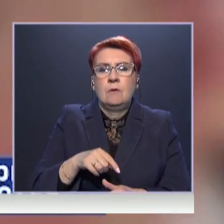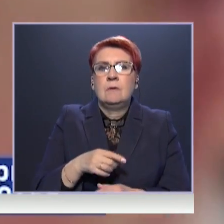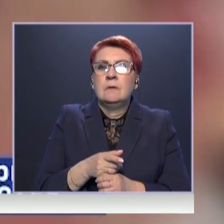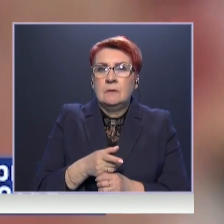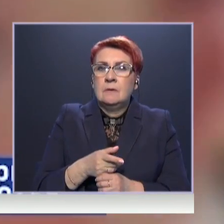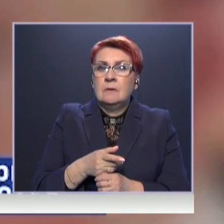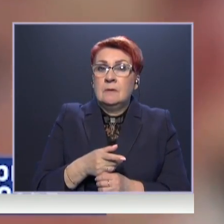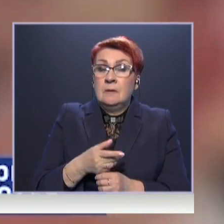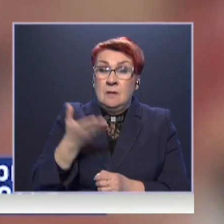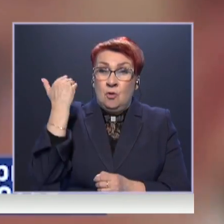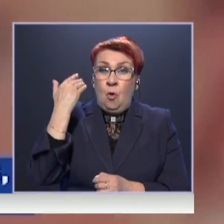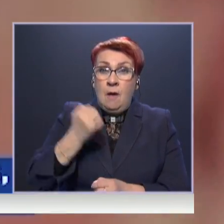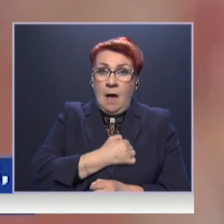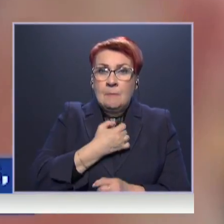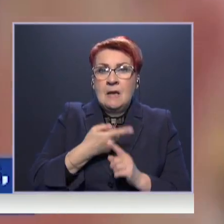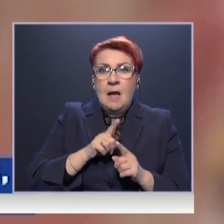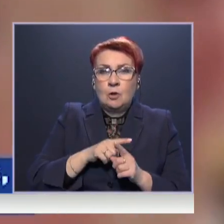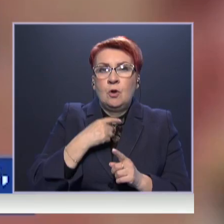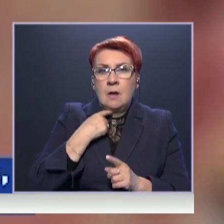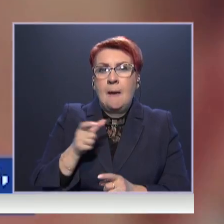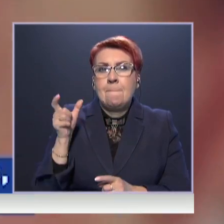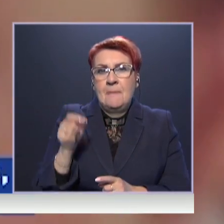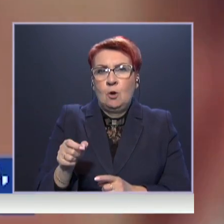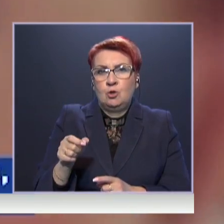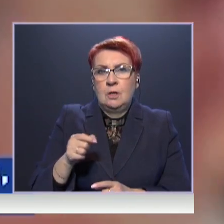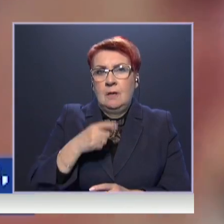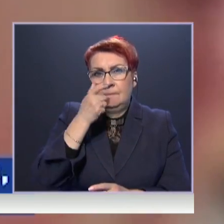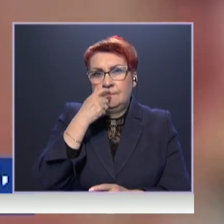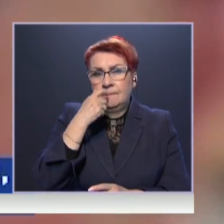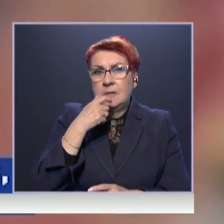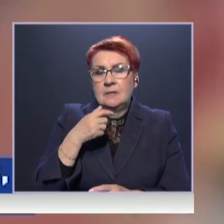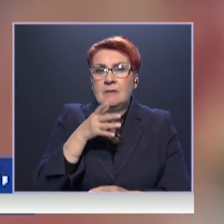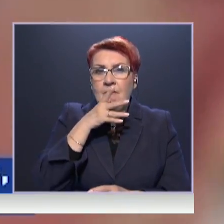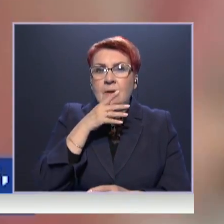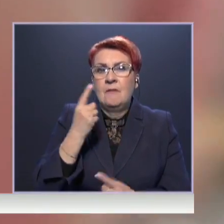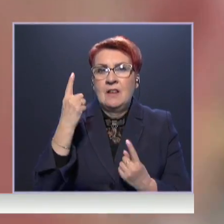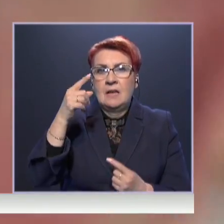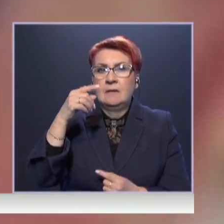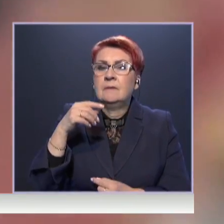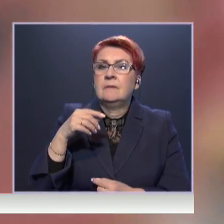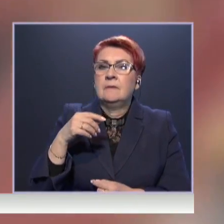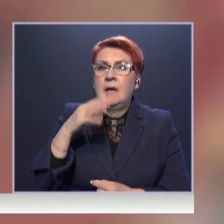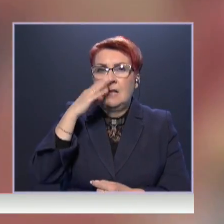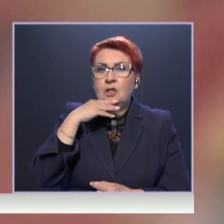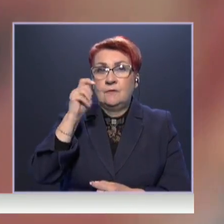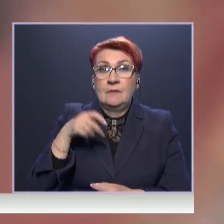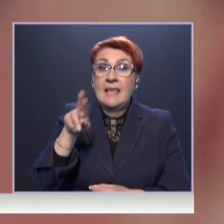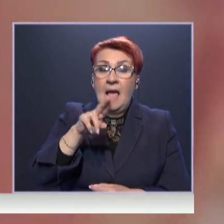в 45 году